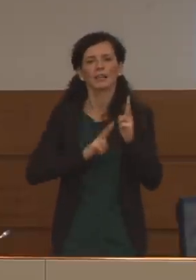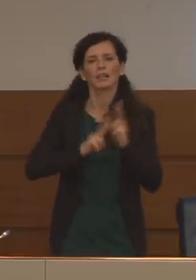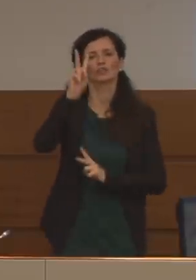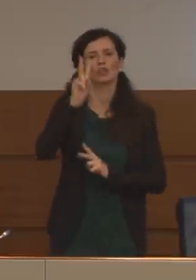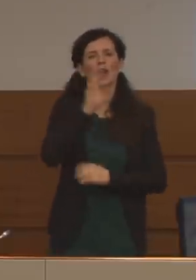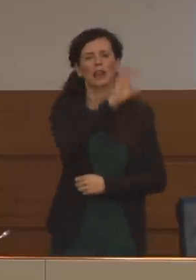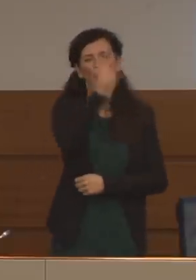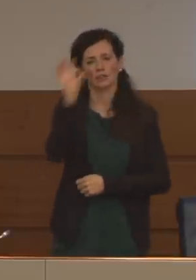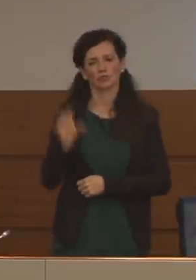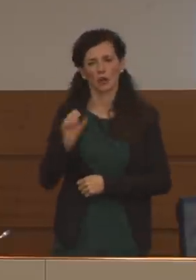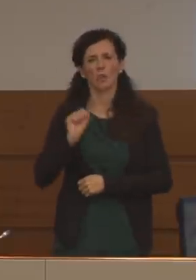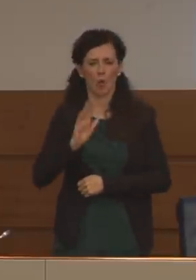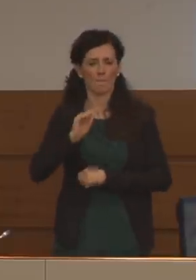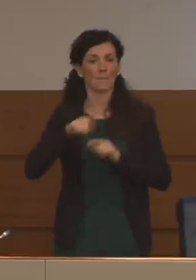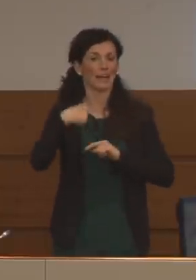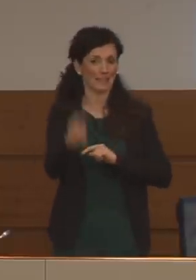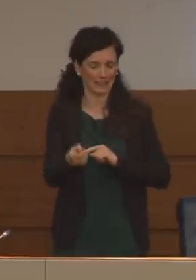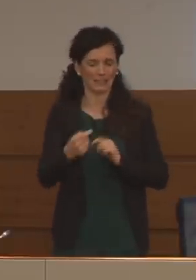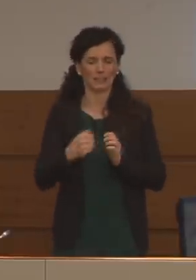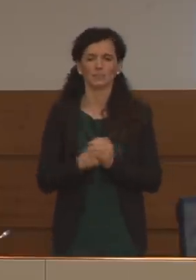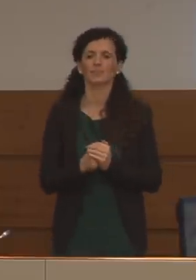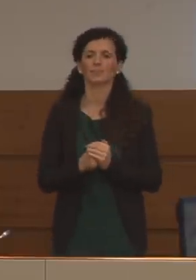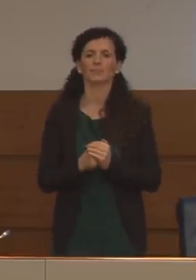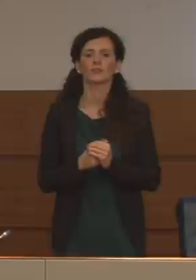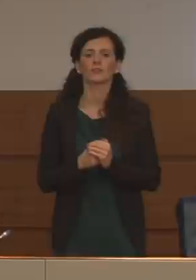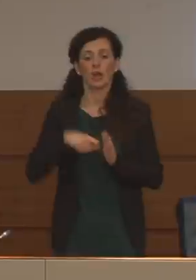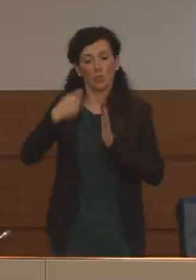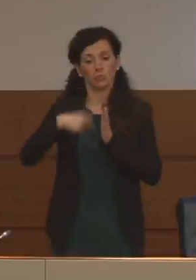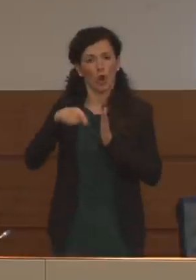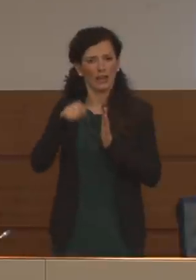Nello stesso bollettino troveremo i dati